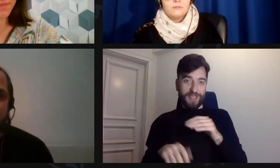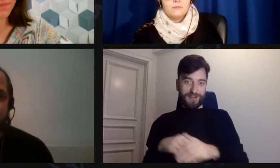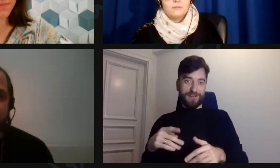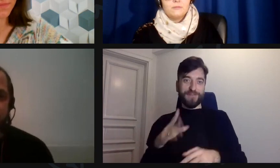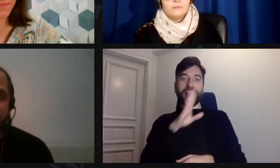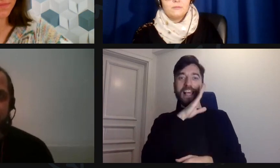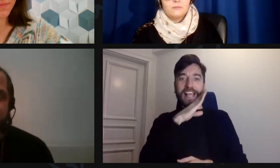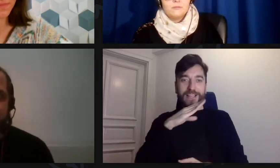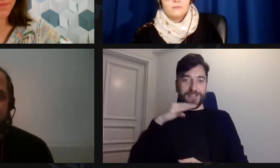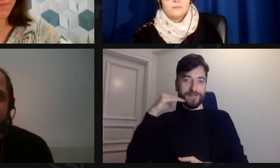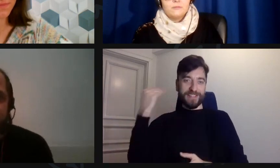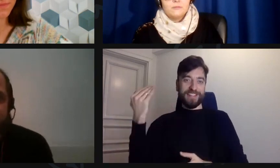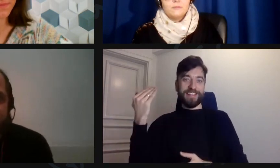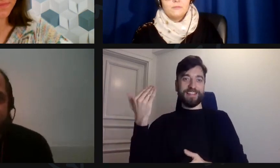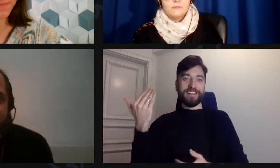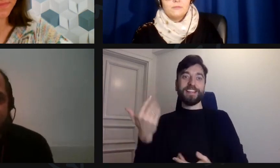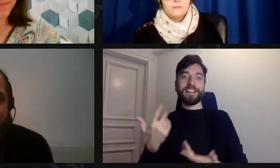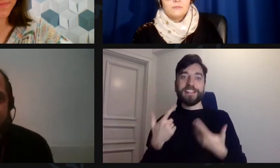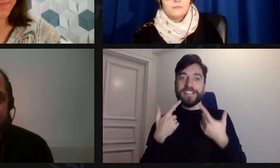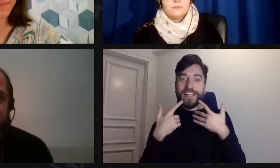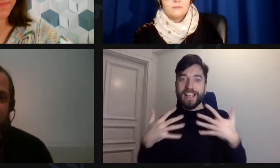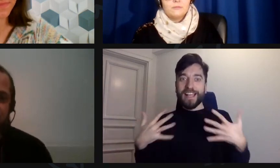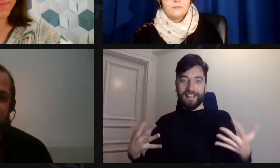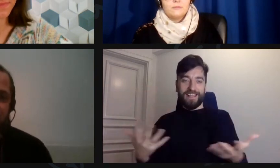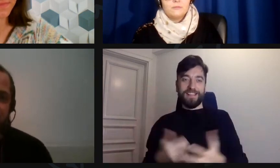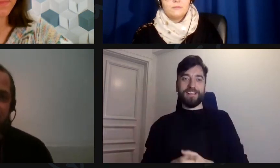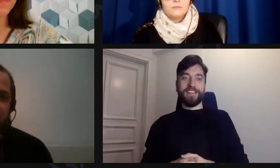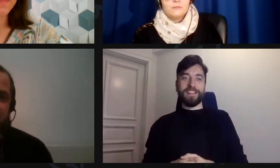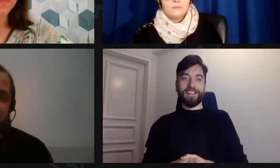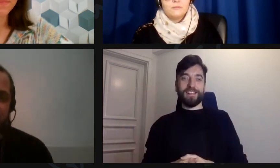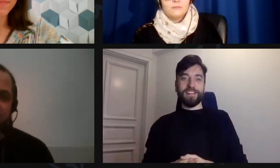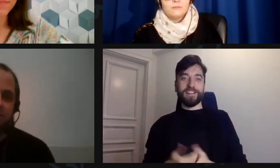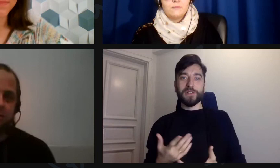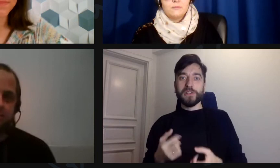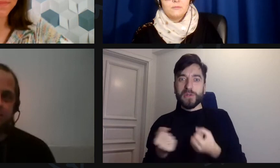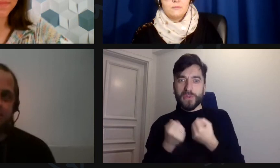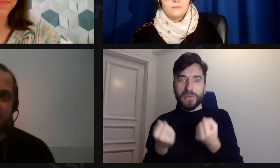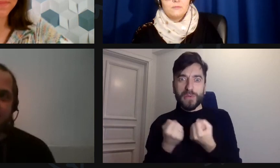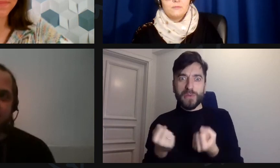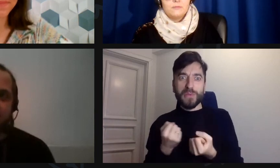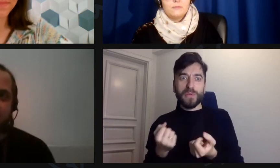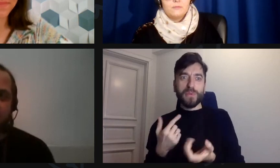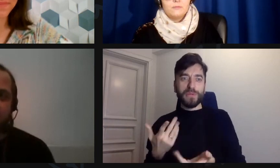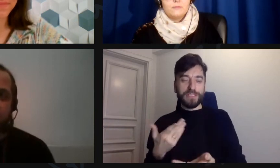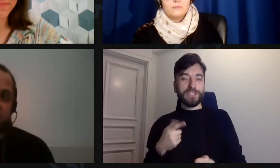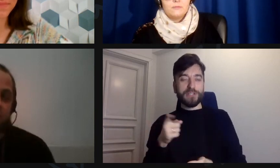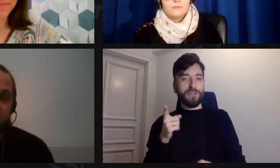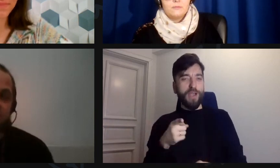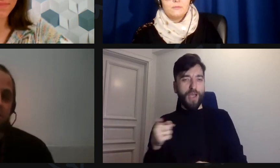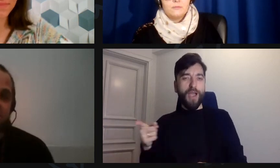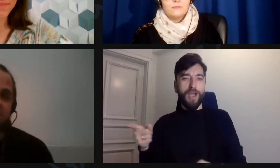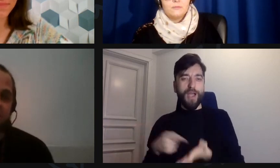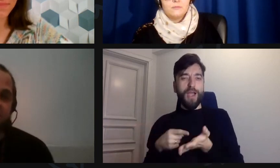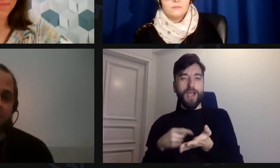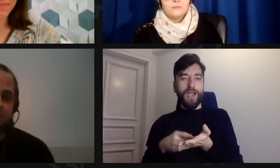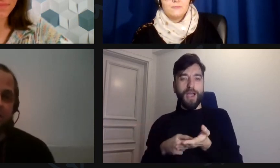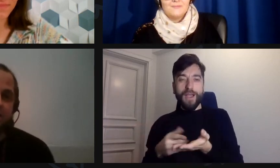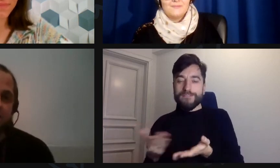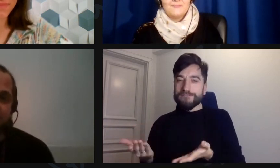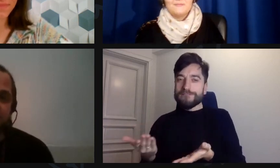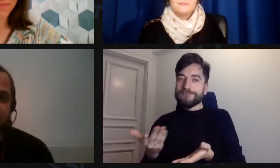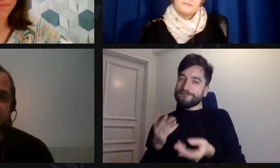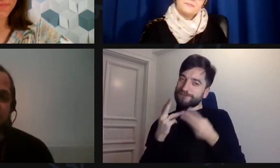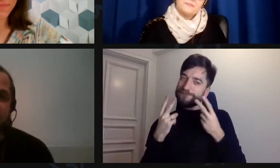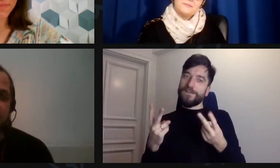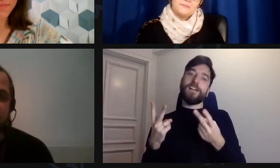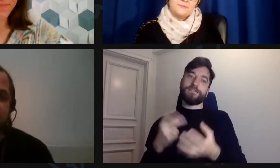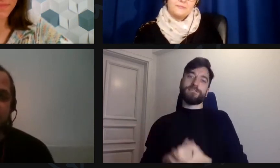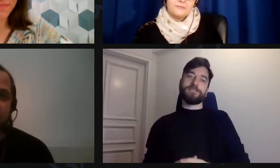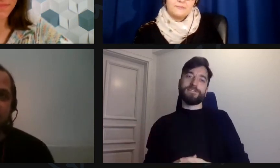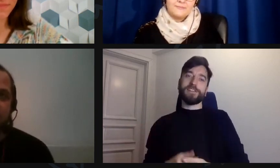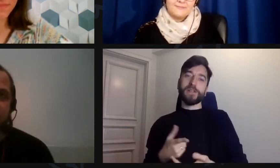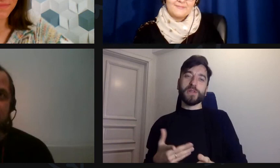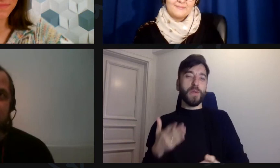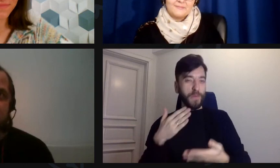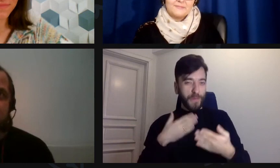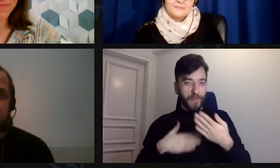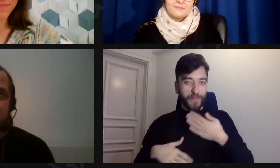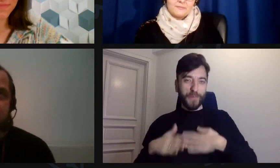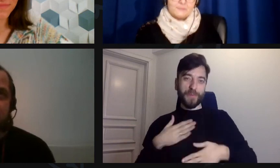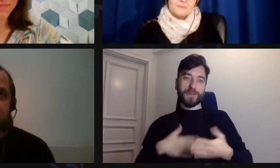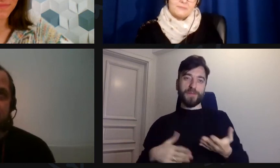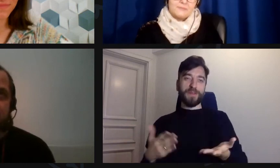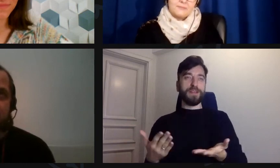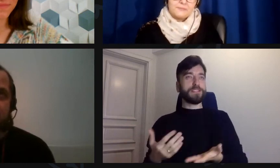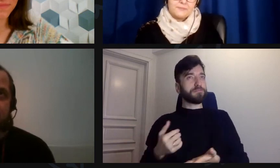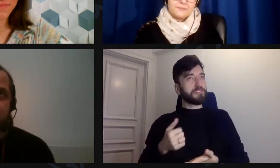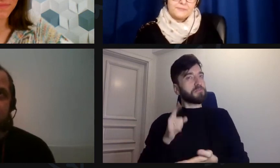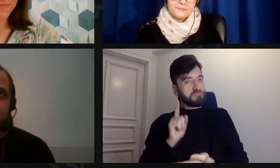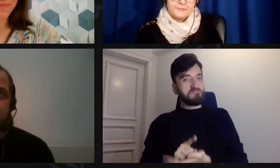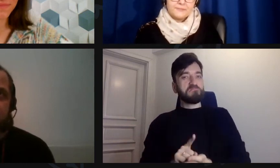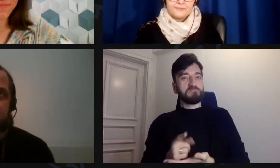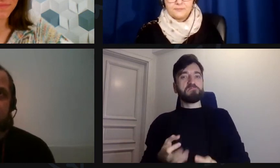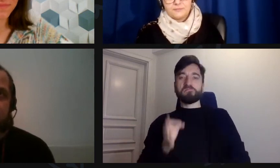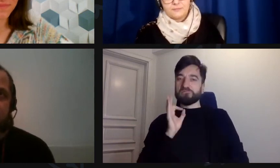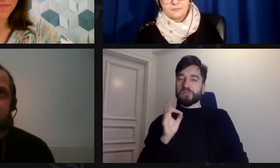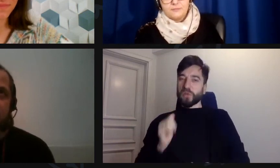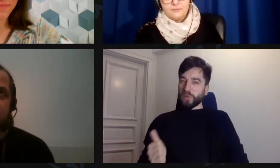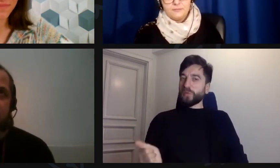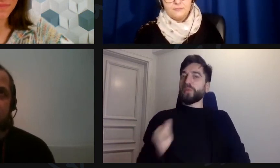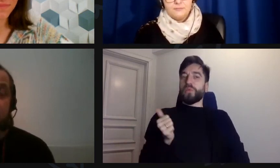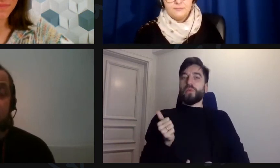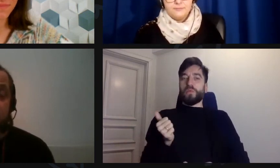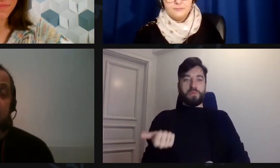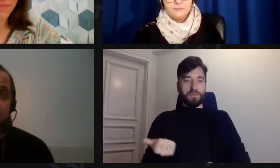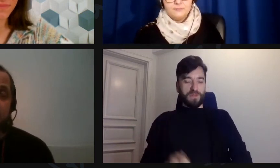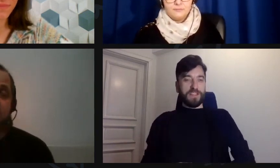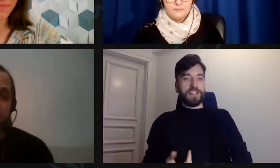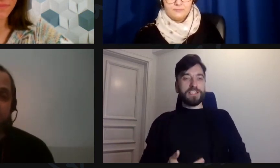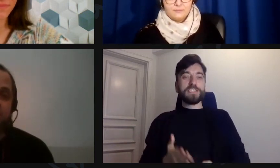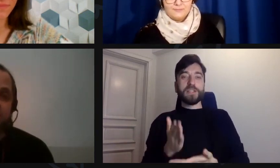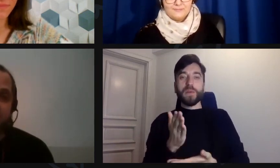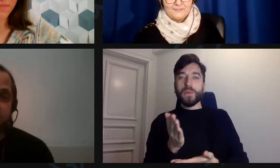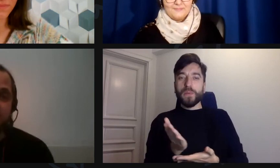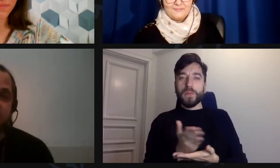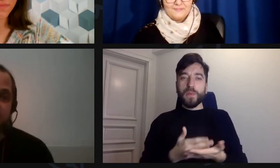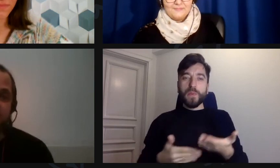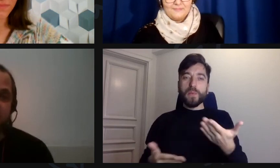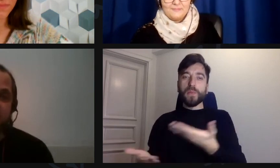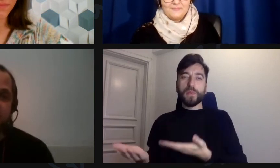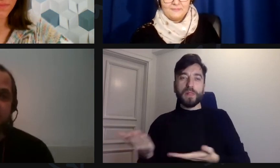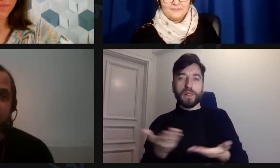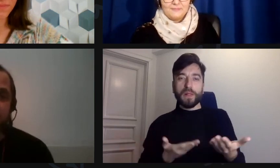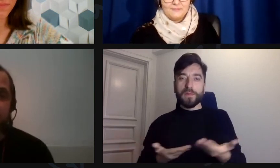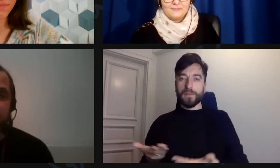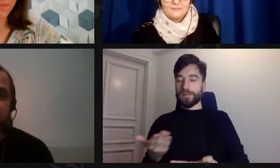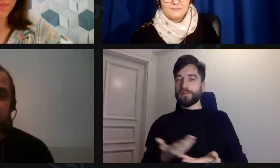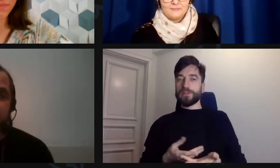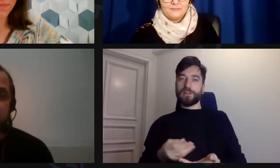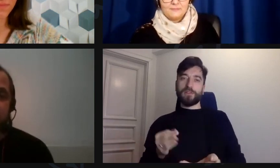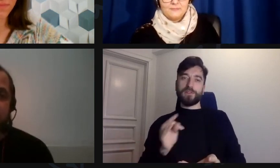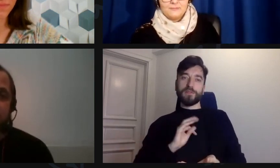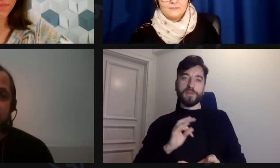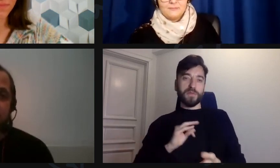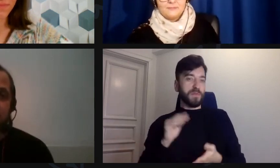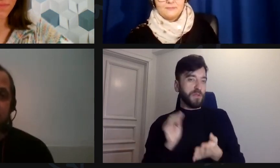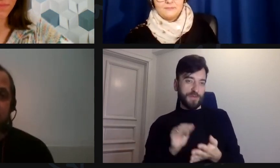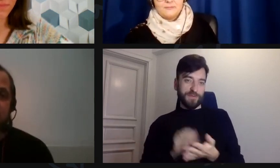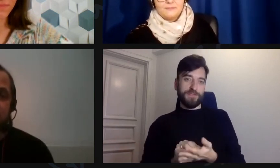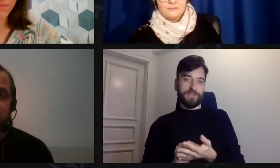są w intensywnym działaniu – to było dla mnie bardzo ważne. Ta satysfakcja, że dzielimy się miedzy sobą czymś ważnym, bardzo satysfakcjonujące.